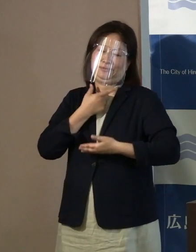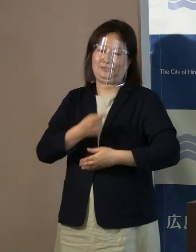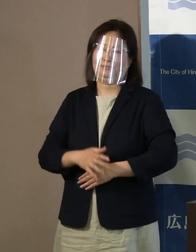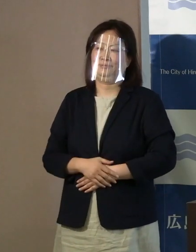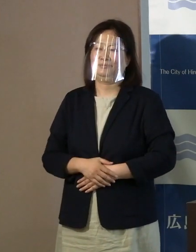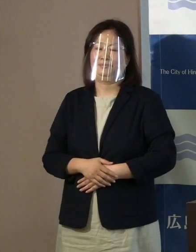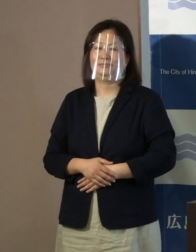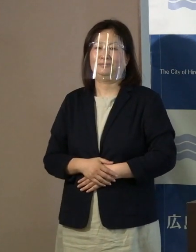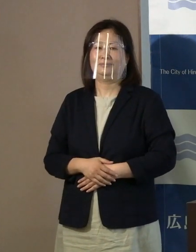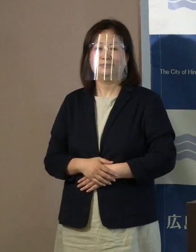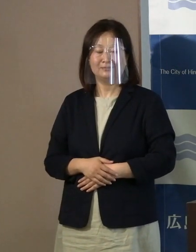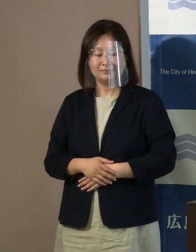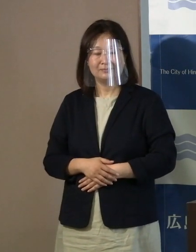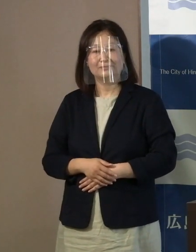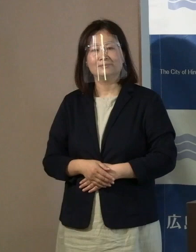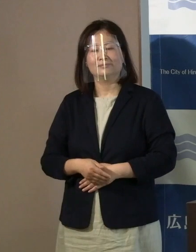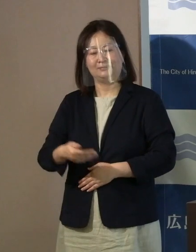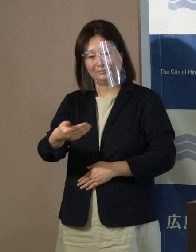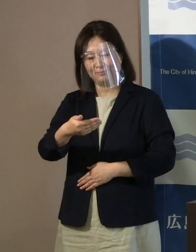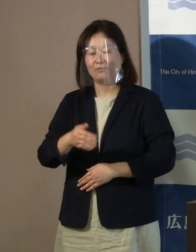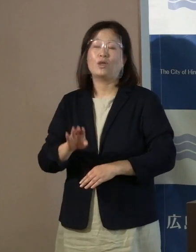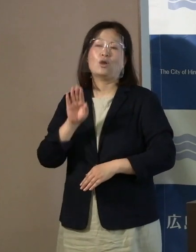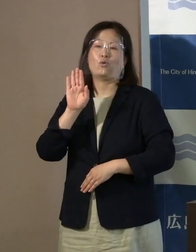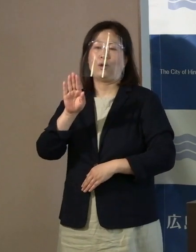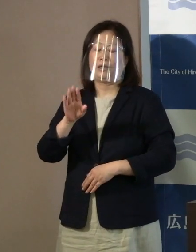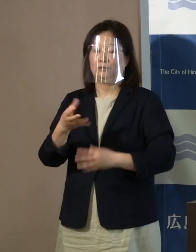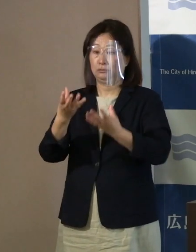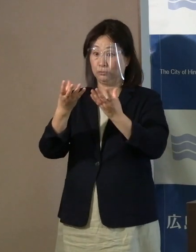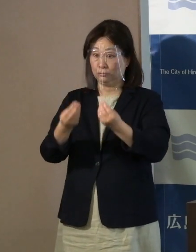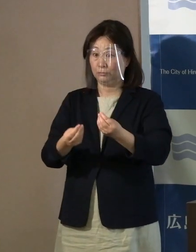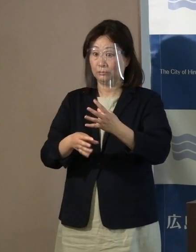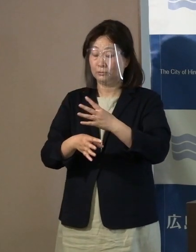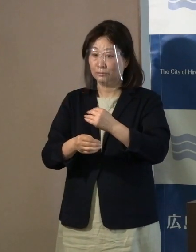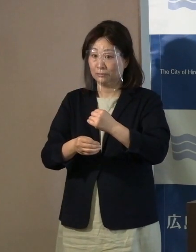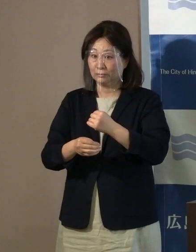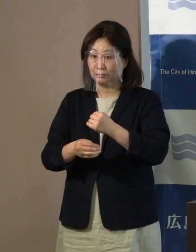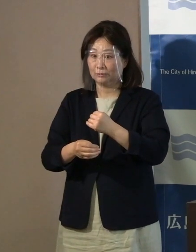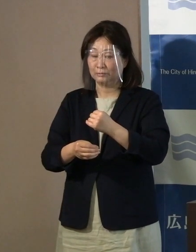(記者)今回､終了時期としては8月､ 終了というか7割達成するのが